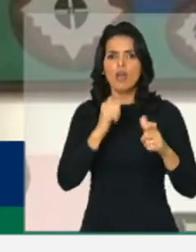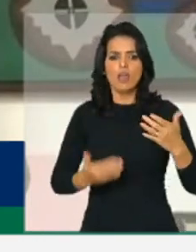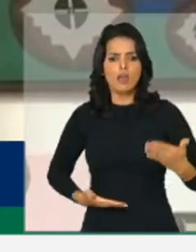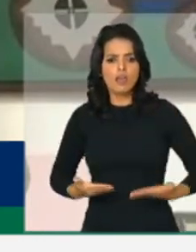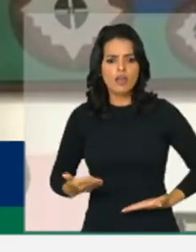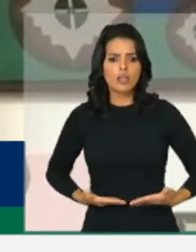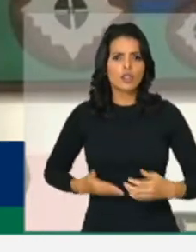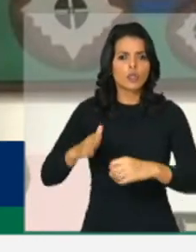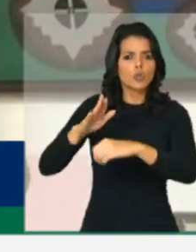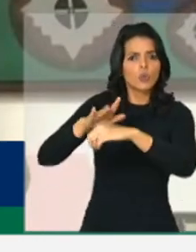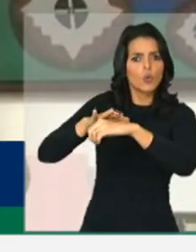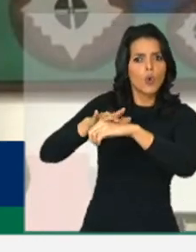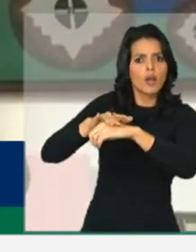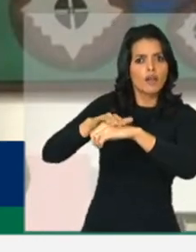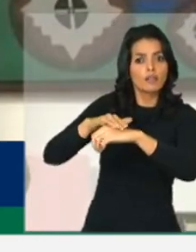SÃO CONTAMINADAS NO SEU LOCAL DE TRABALHO E ELAS VÃO PARA